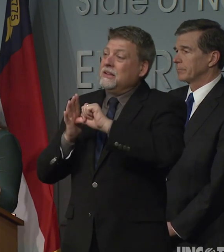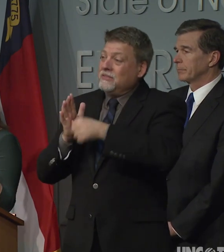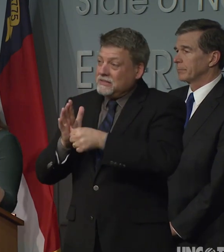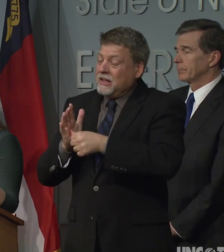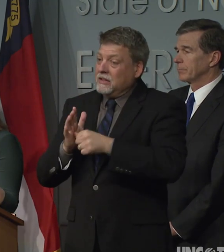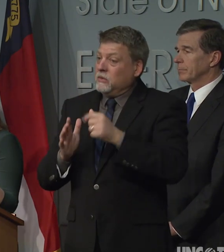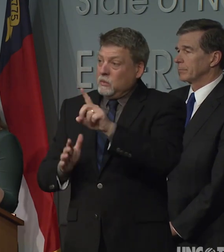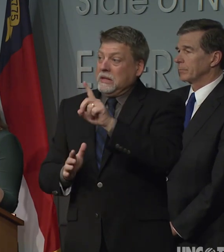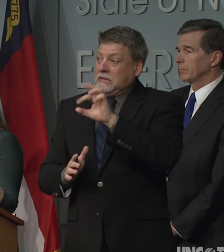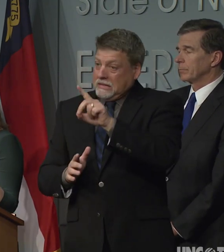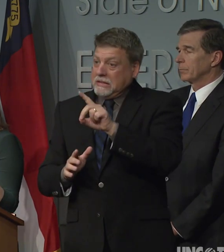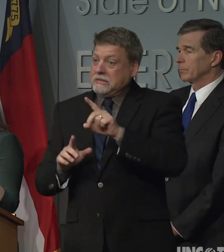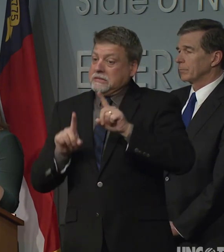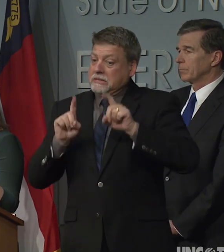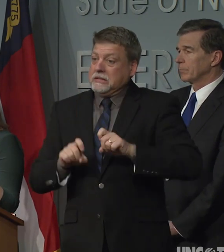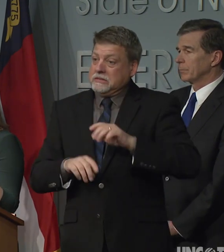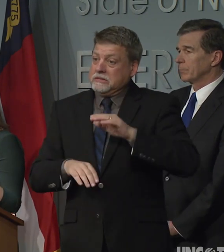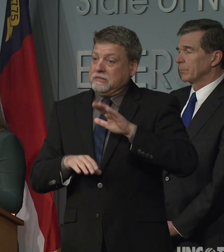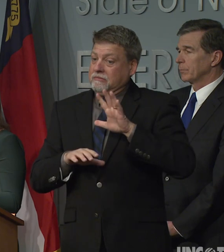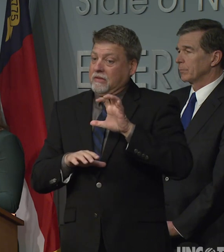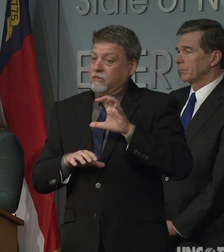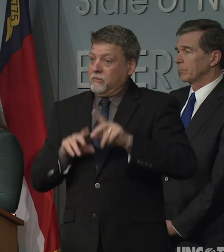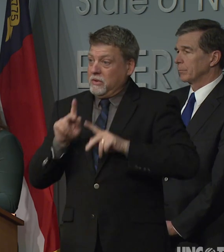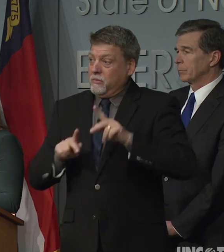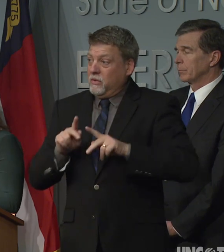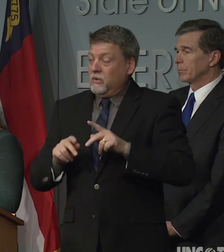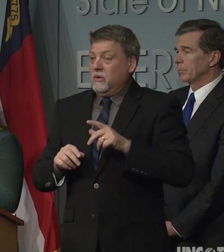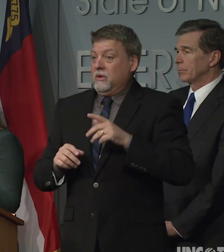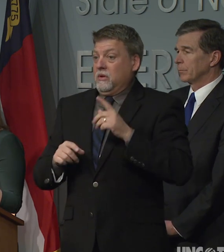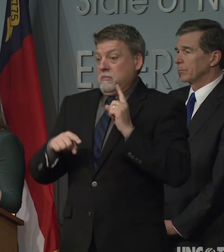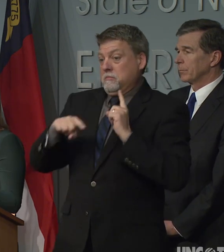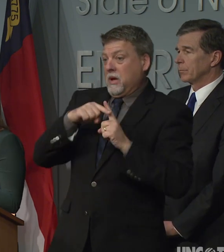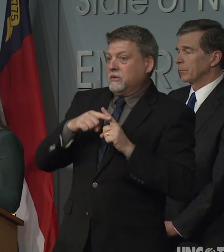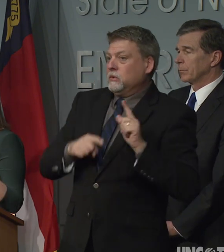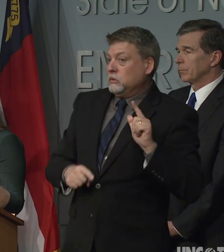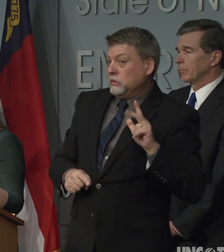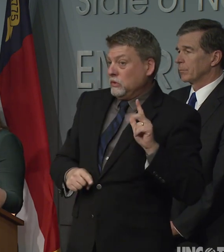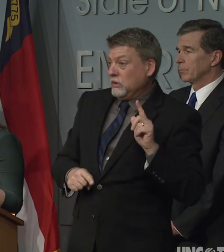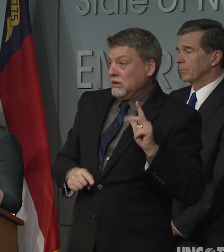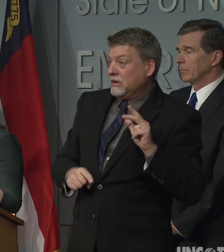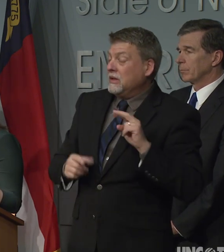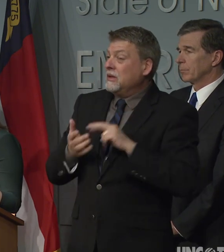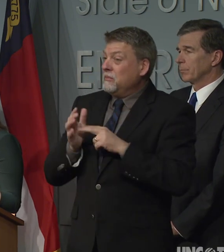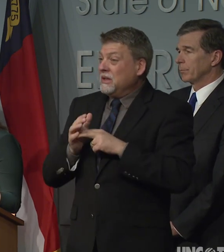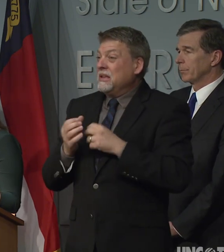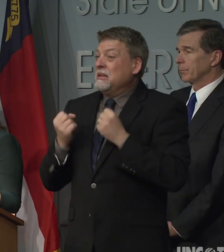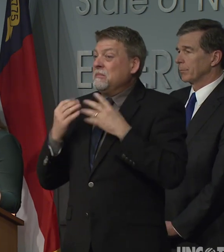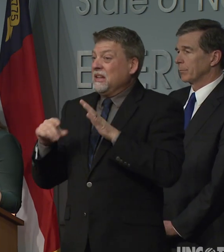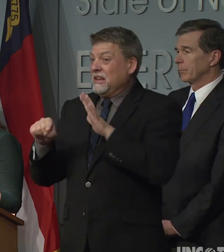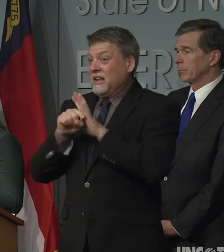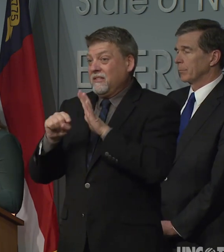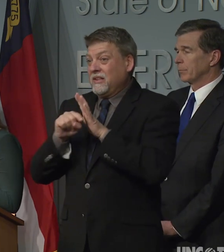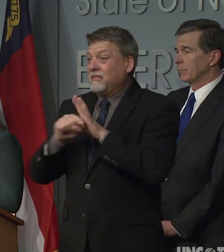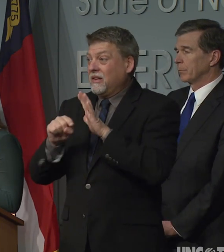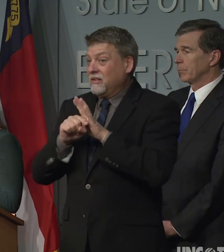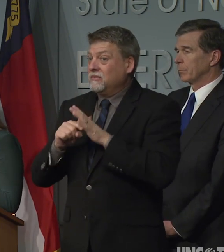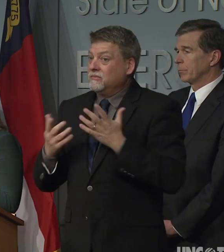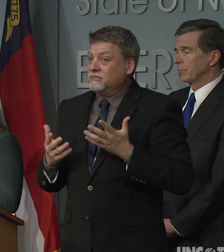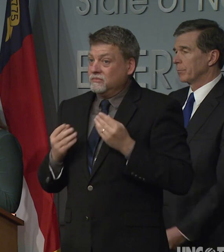todavía estamos viendo hicimos quinientos y ahora el día de hoy la cifra de O veintitrés casas, Asís que hay muchas